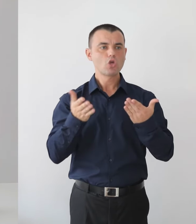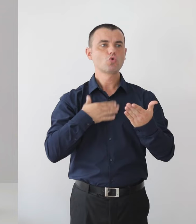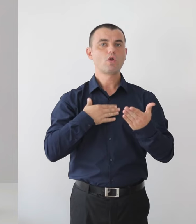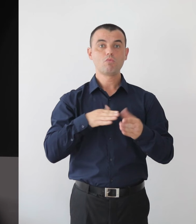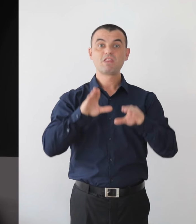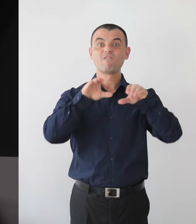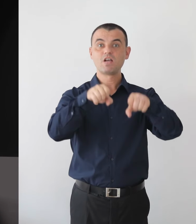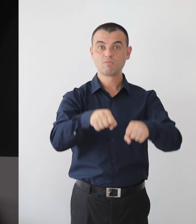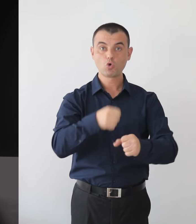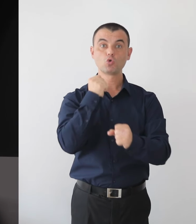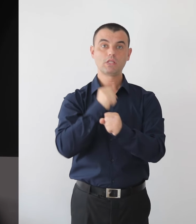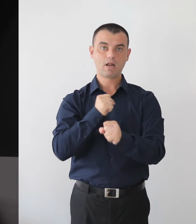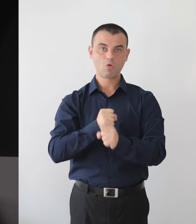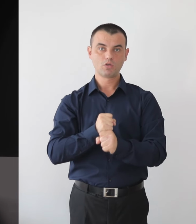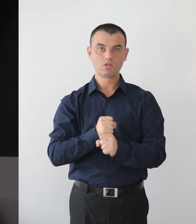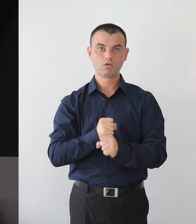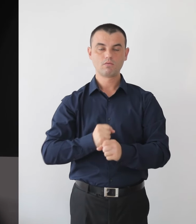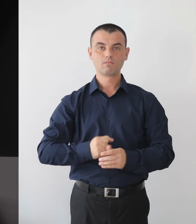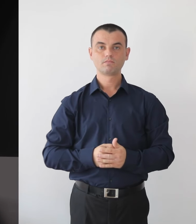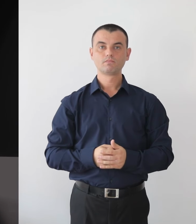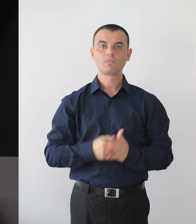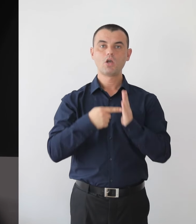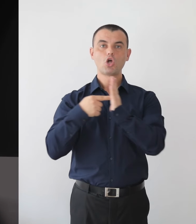нещо, с което имате възможност да работите.